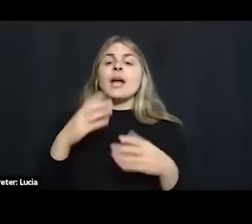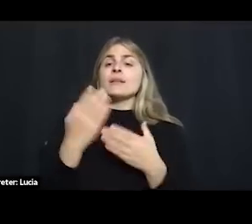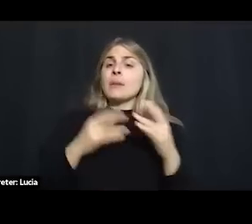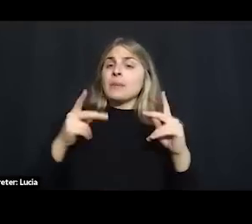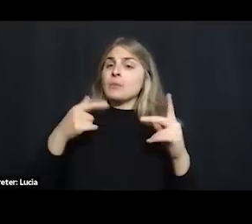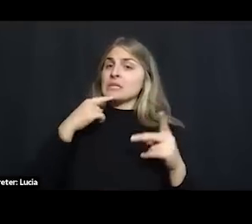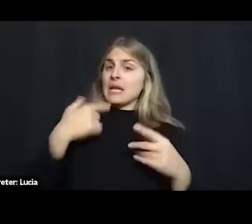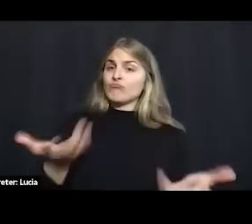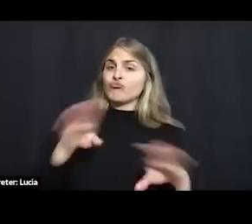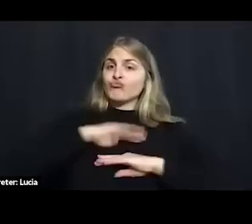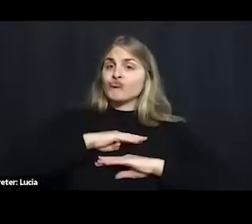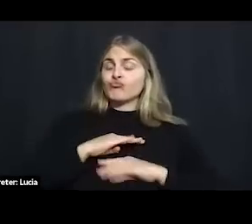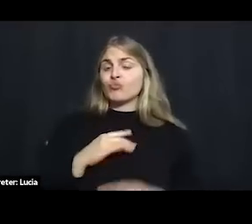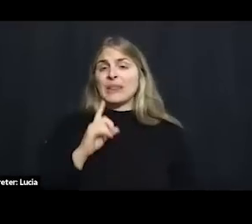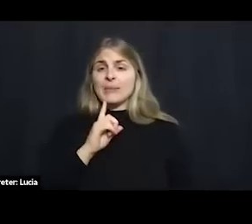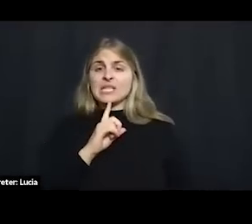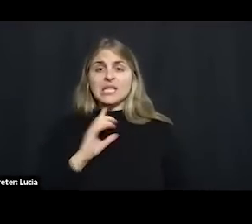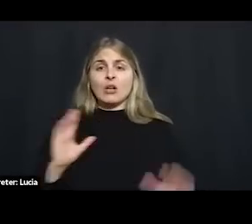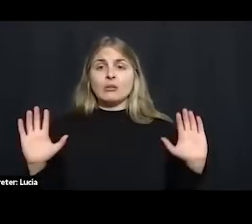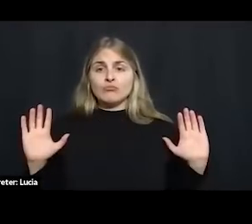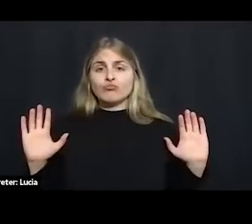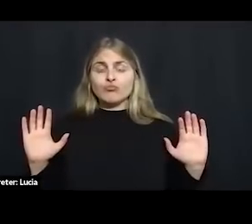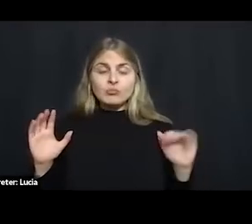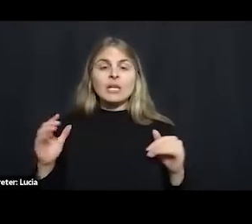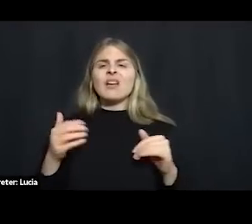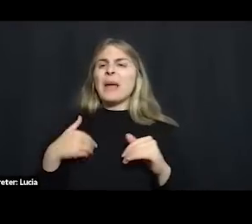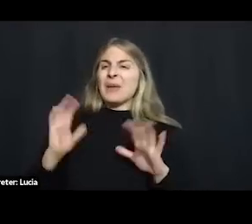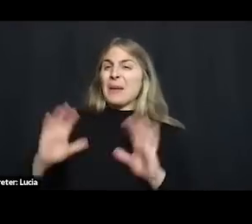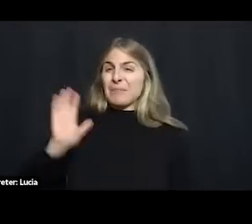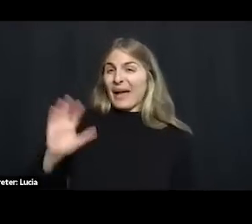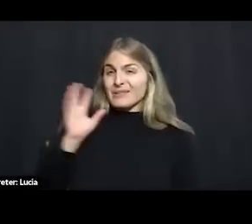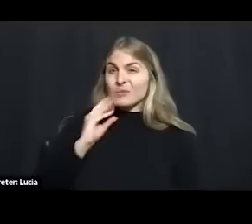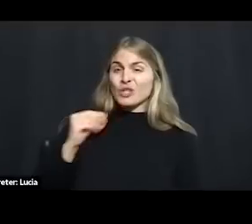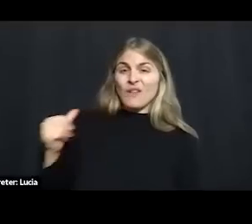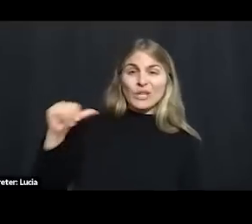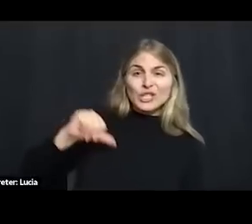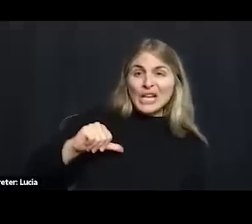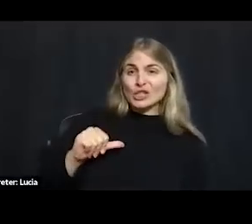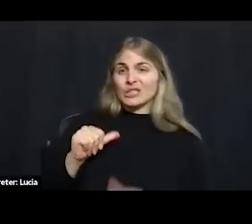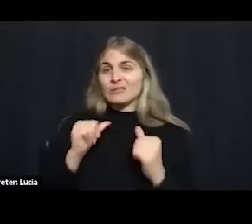con estar solteros, y esto posiblemente se deba a experiencias pasadas de rechazo, abuso y violencia.